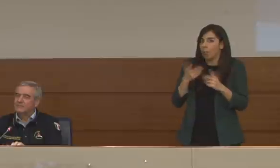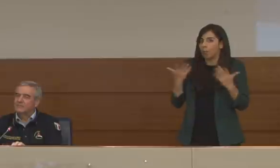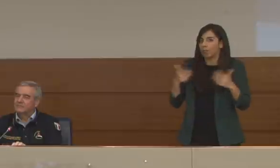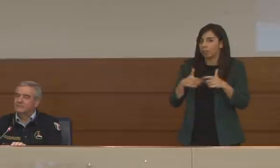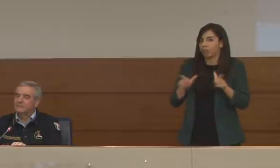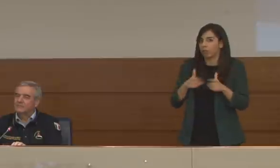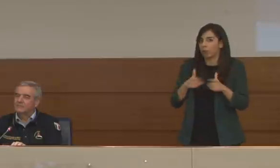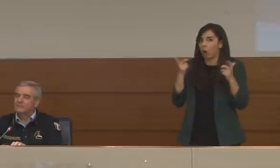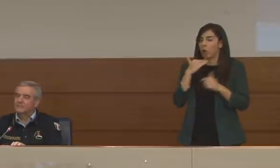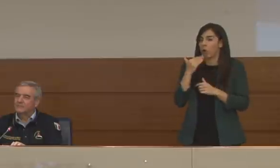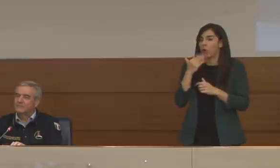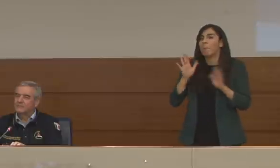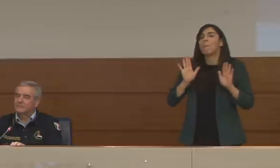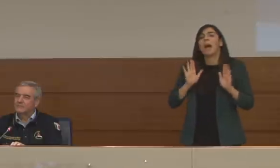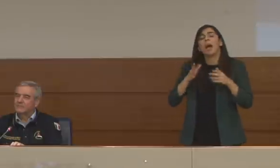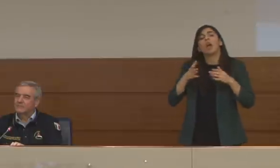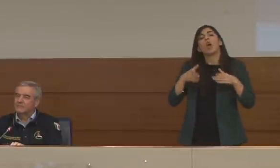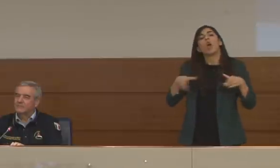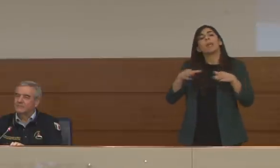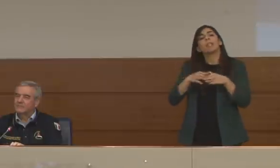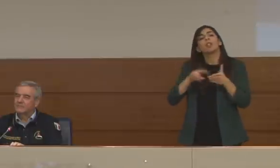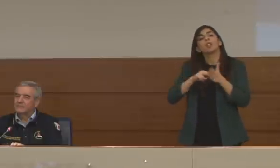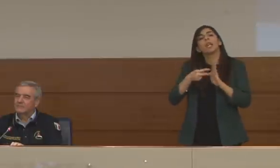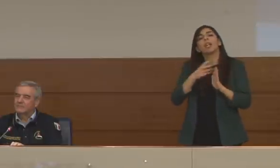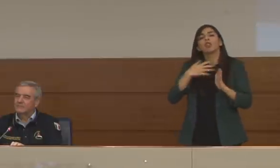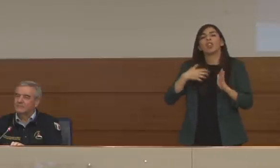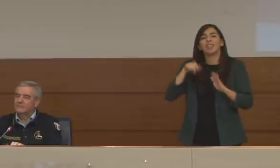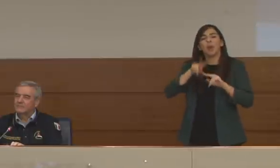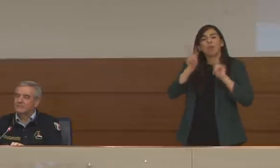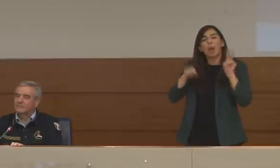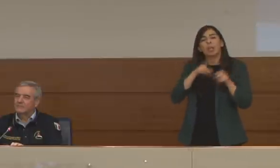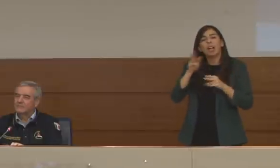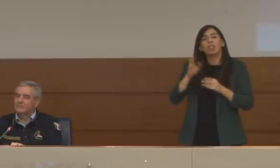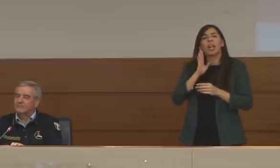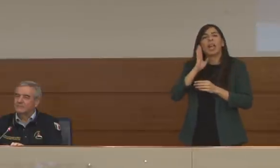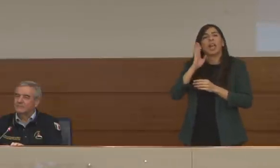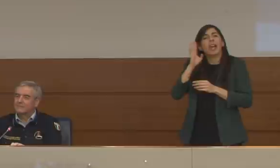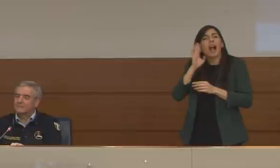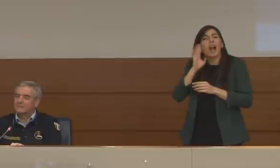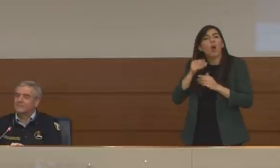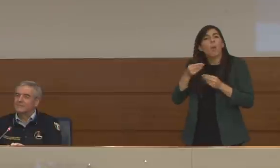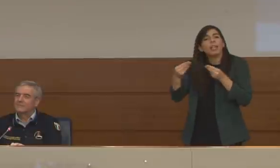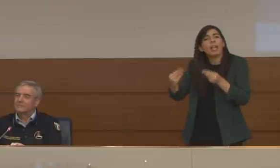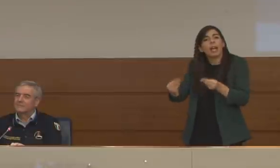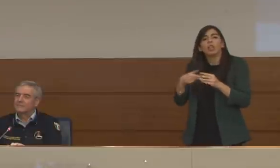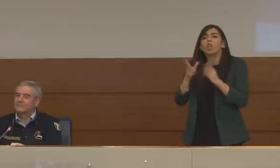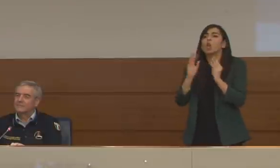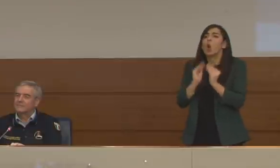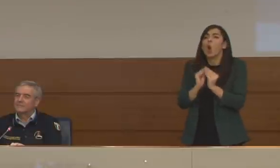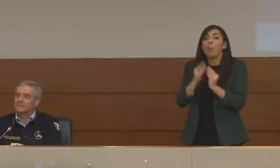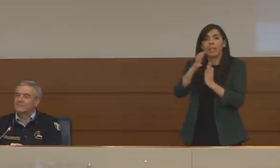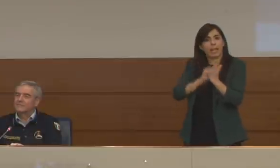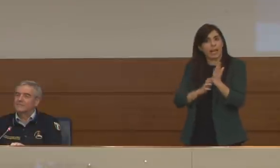queste valutazioni, raccomandazioni, le esprime attraverso un report, attraverso